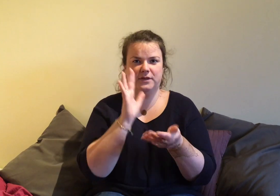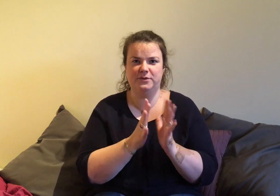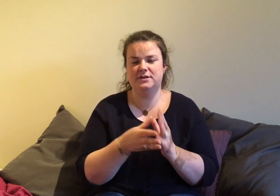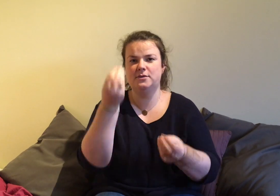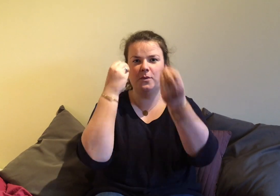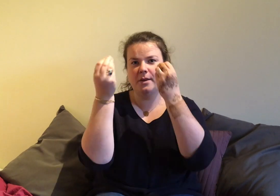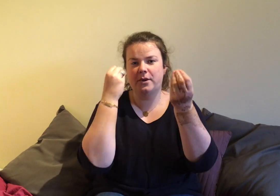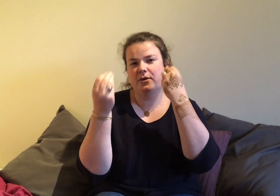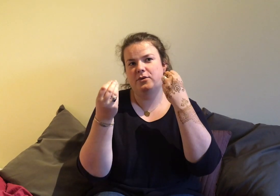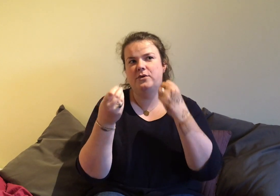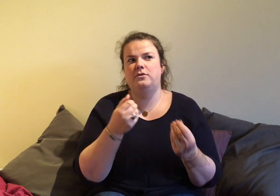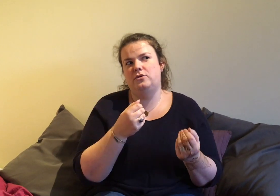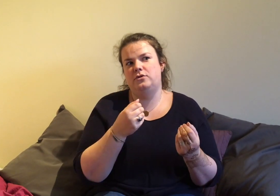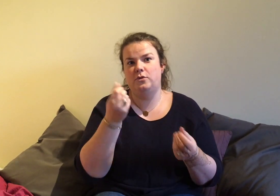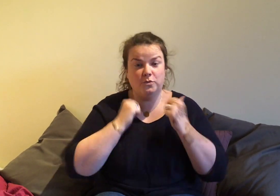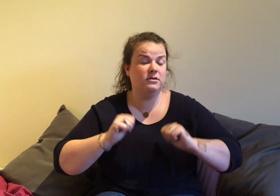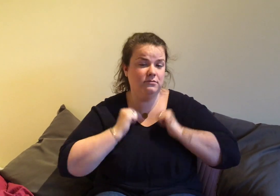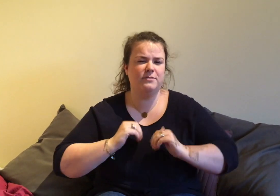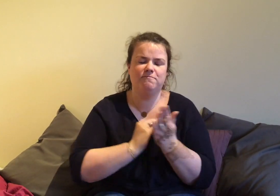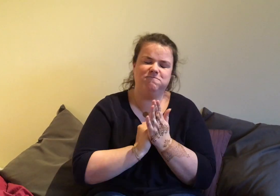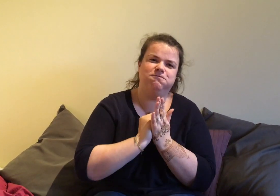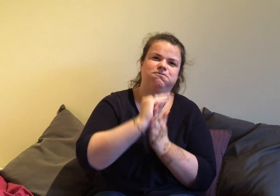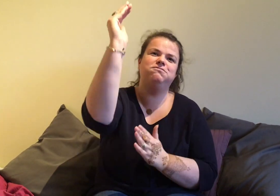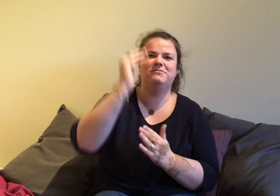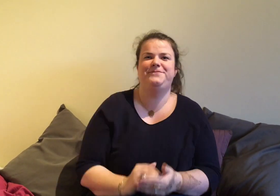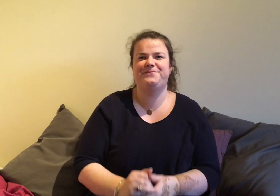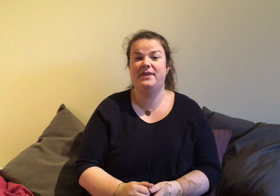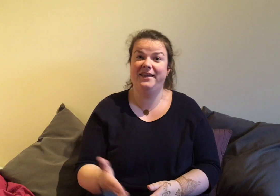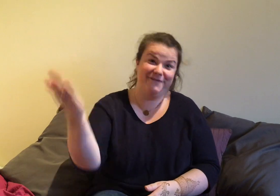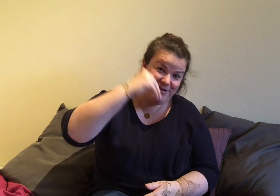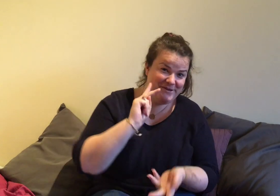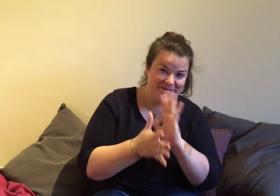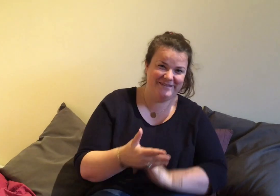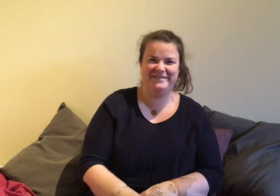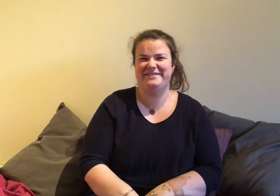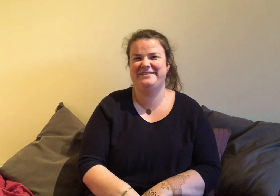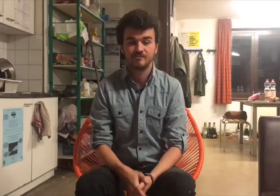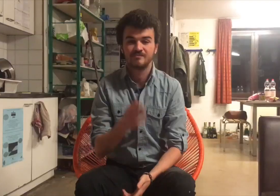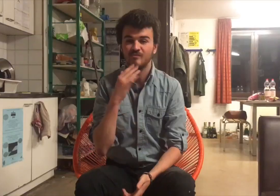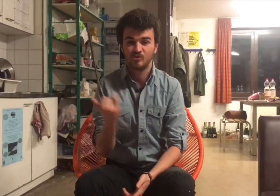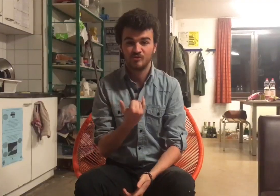et enfin, tu apprends et améliores ta pratique de la langue des signes. N’hésite pas, viens au KAP signes ! Bonjour !